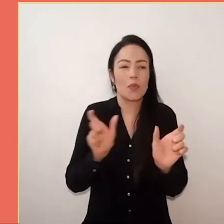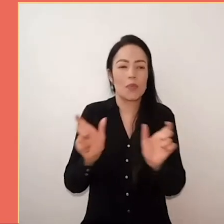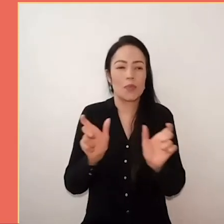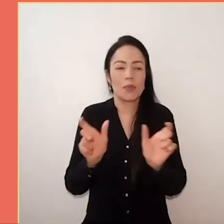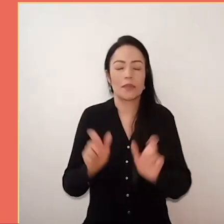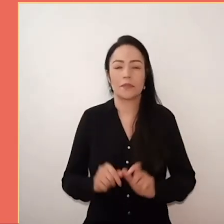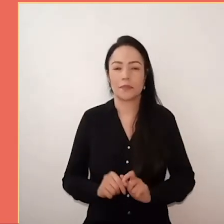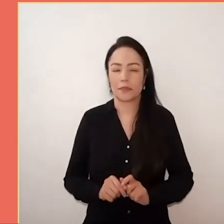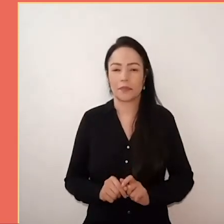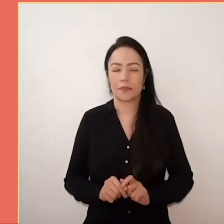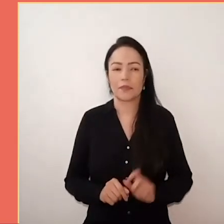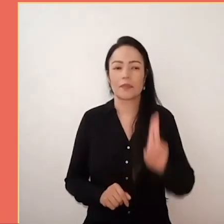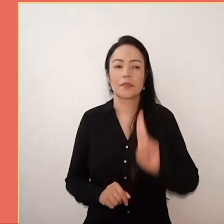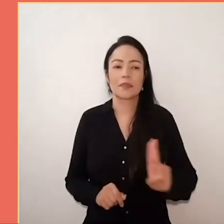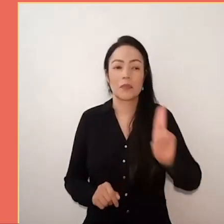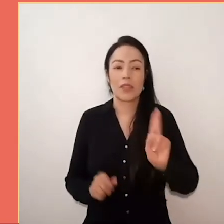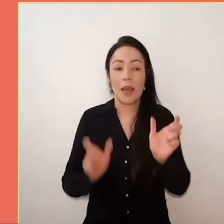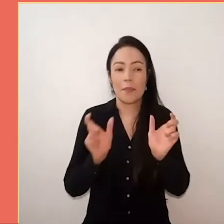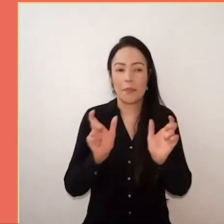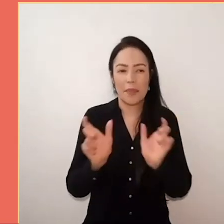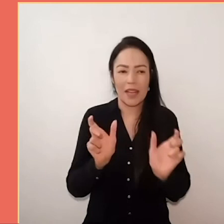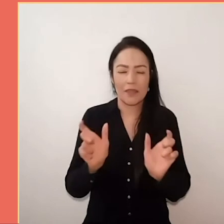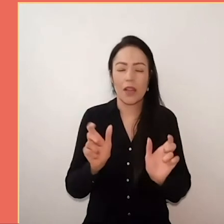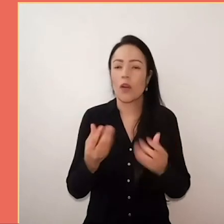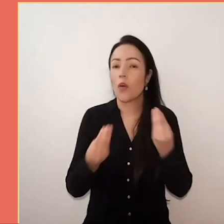de usar as palavras de modo inesperado,